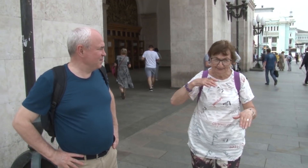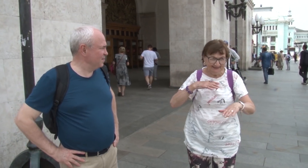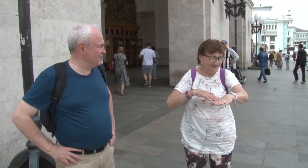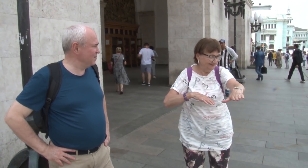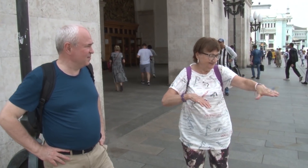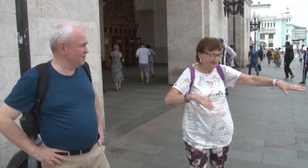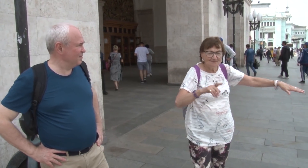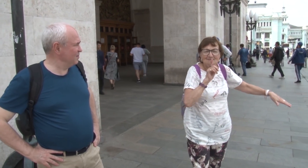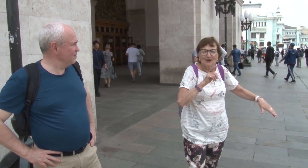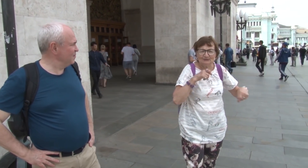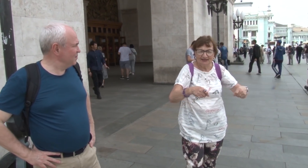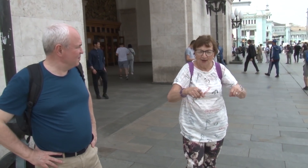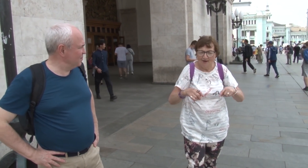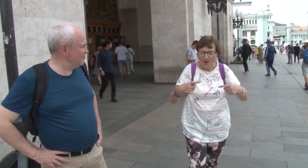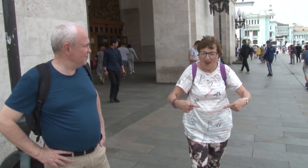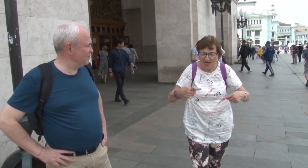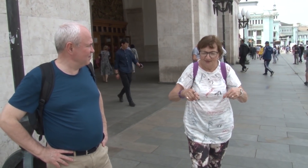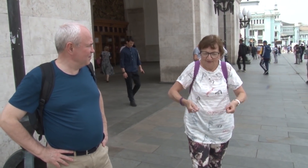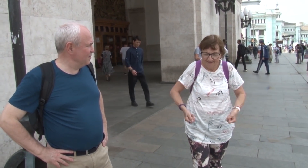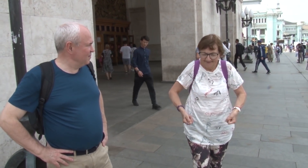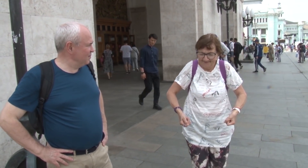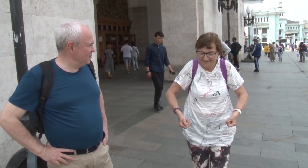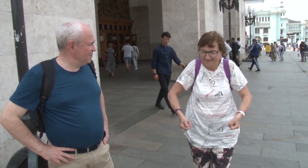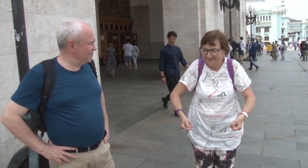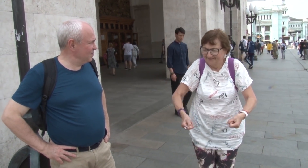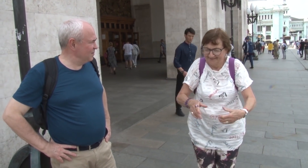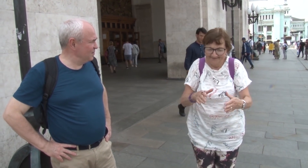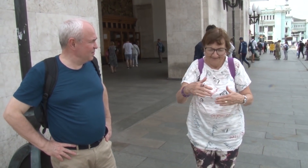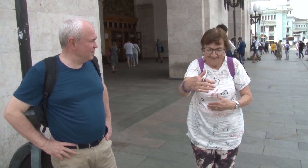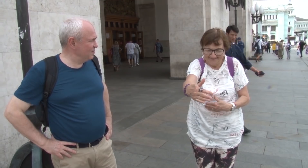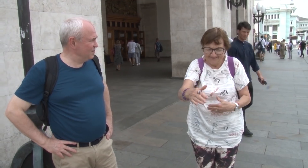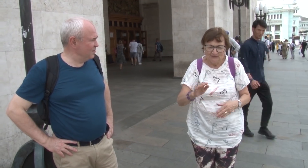Раньше здесь продавали мороженое с тележек на колесах.